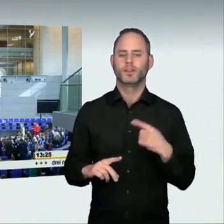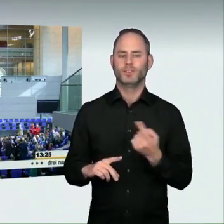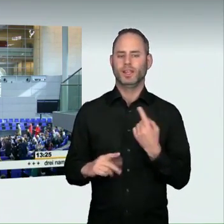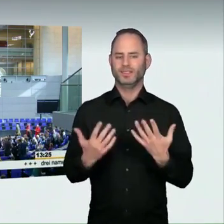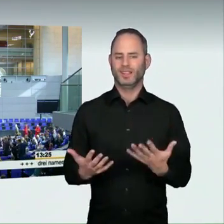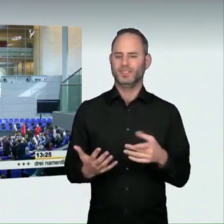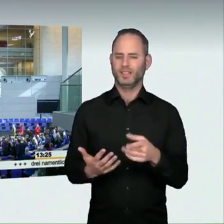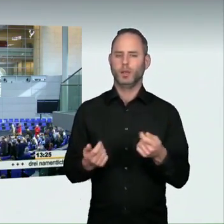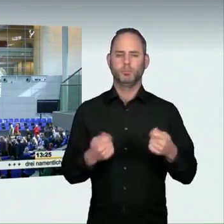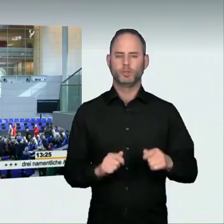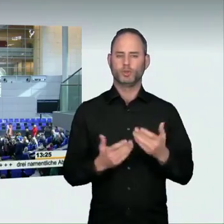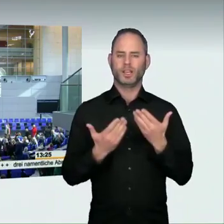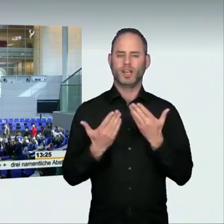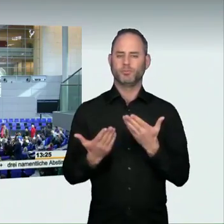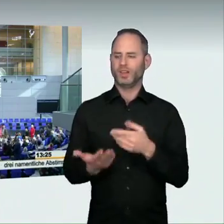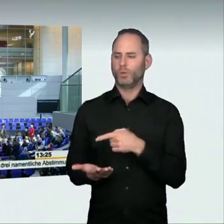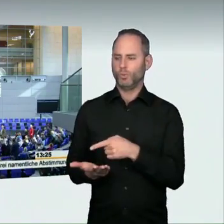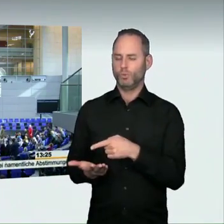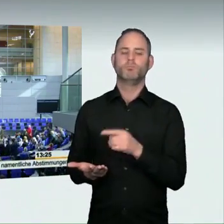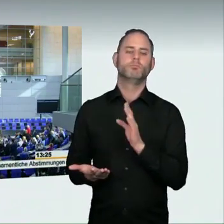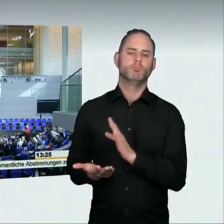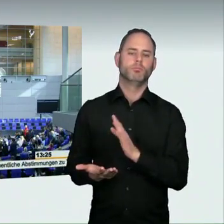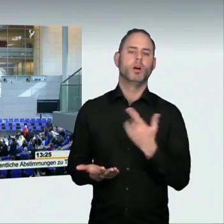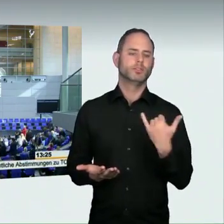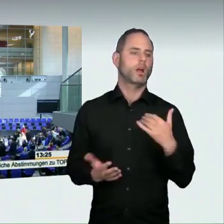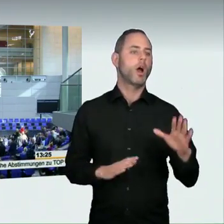Wir stimmen über die Beschlussempfehlung ab.